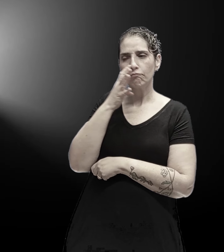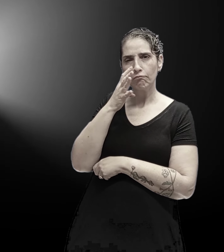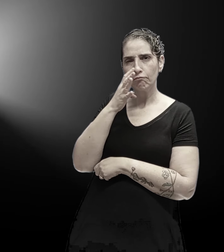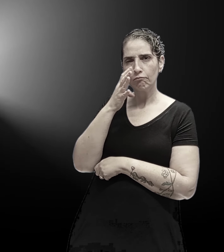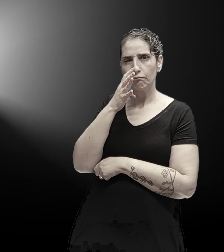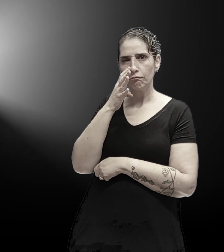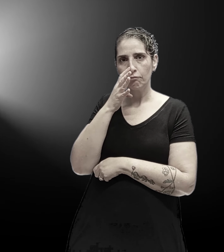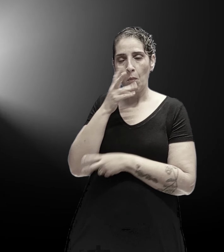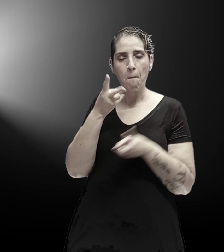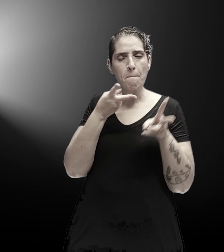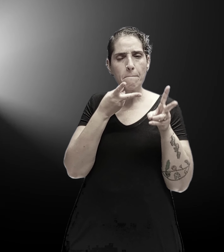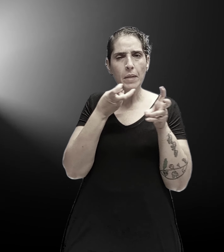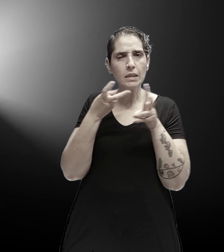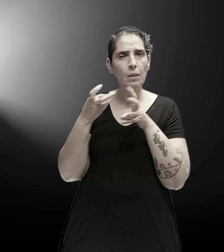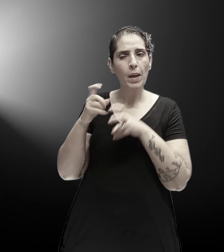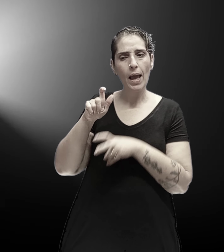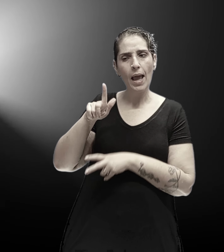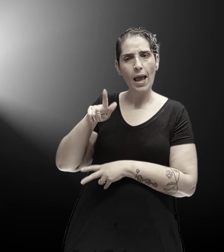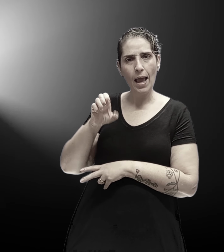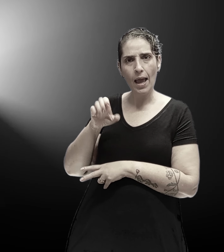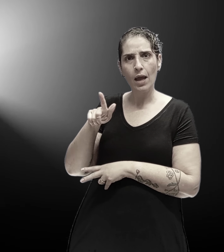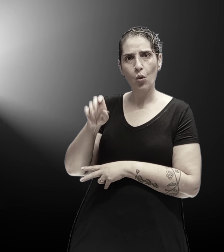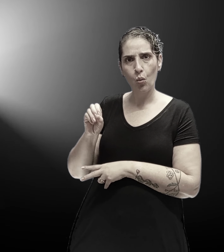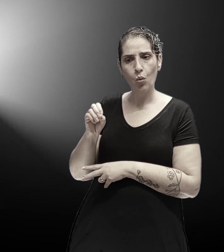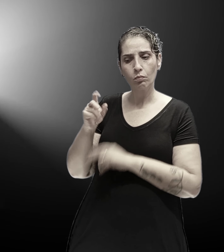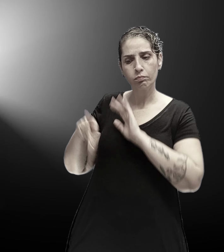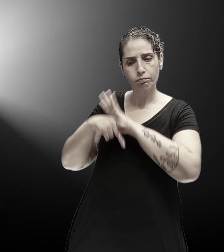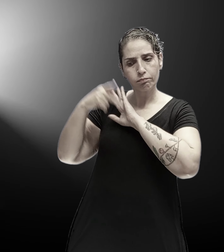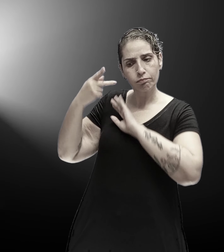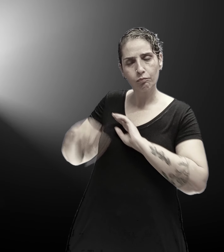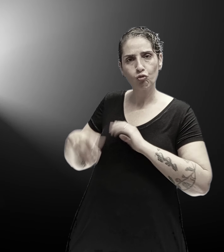ver o ego pelo que ele é, sem condenação,